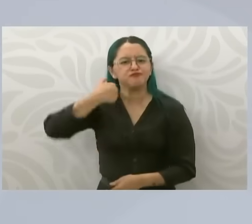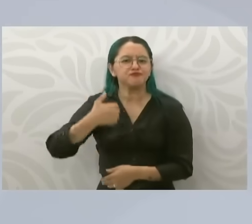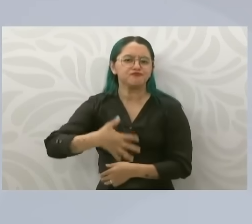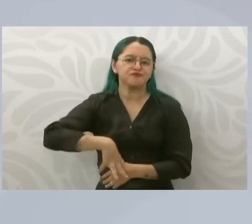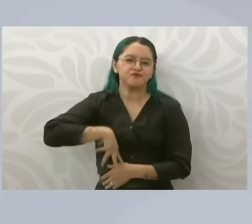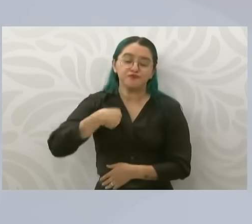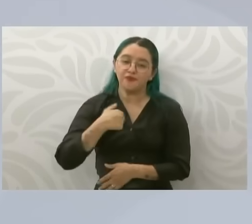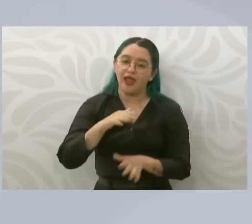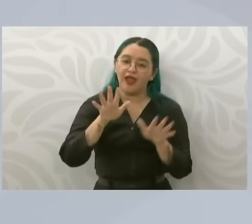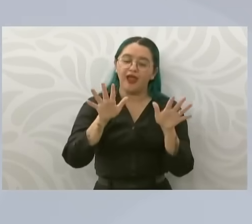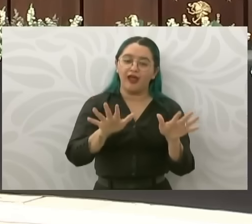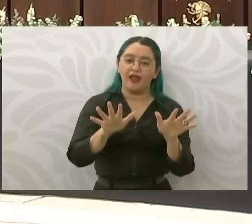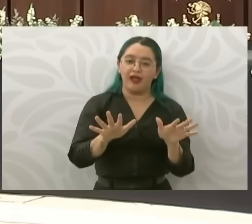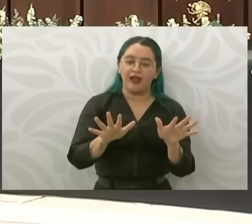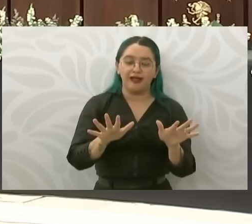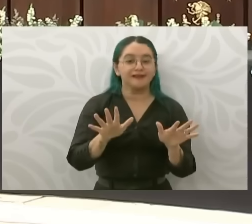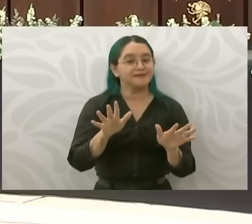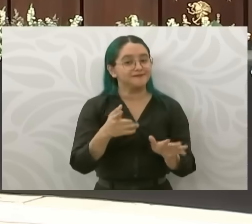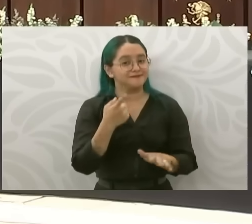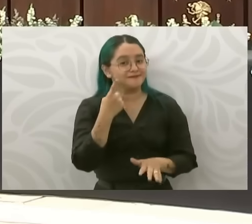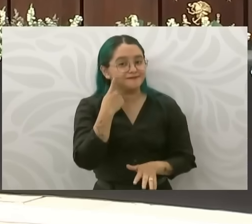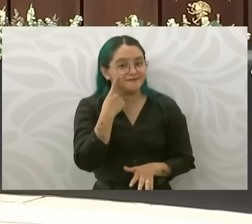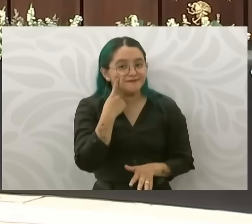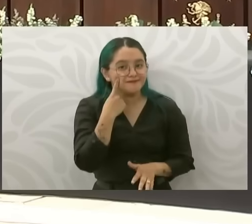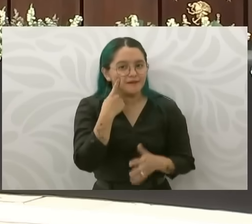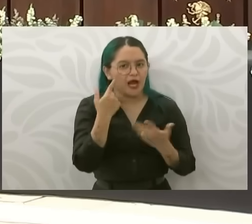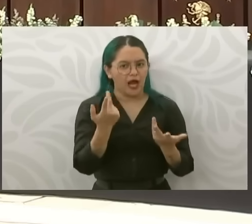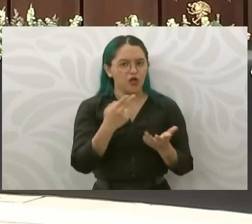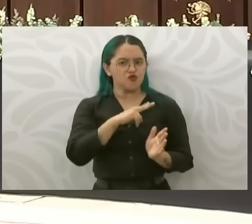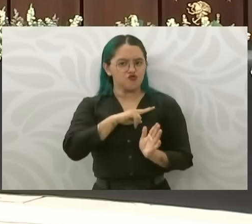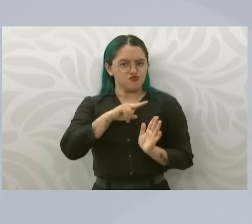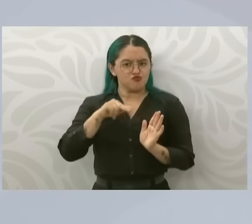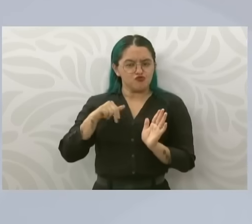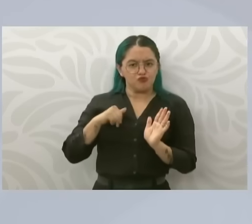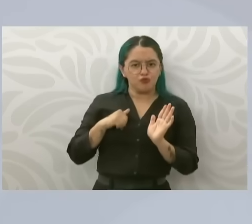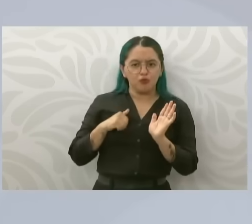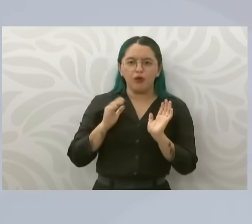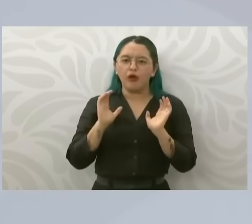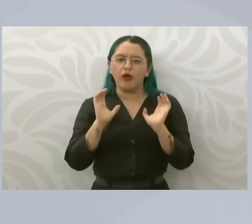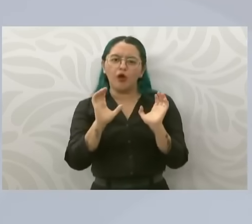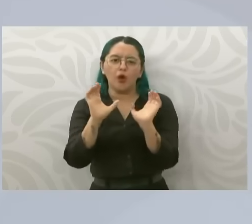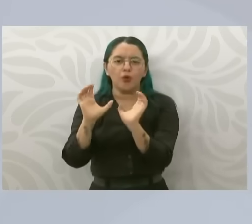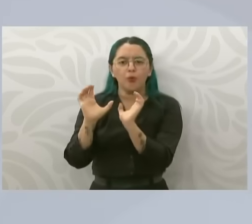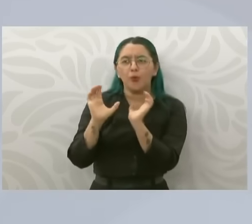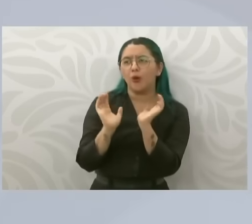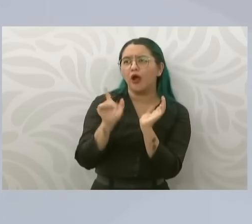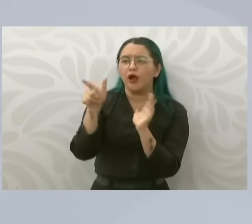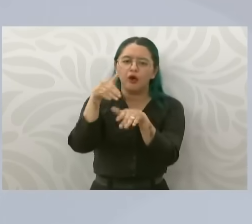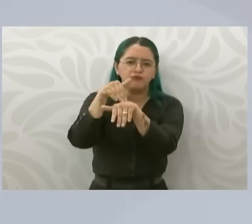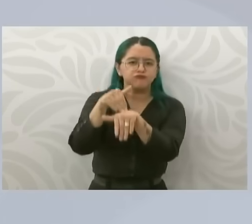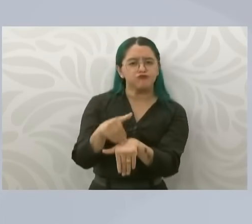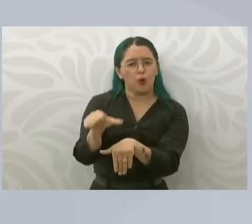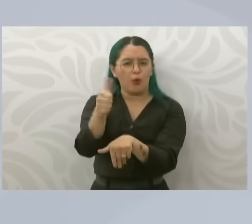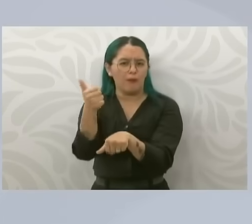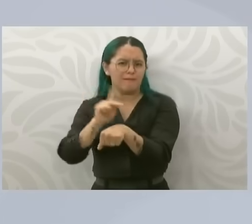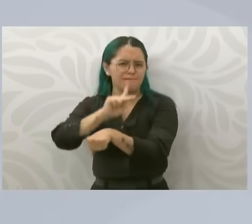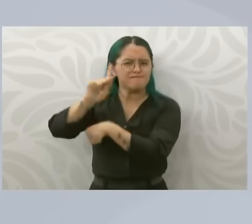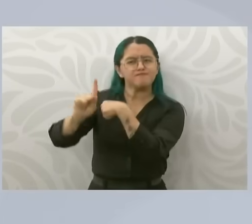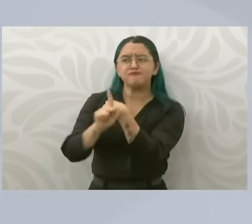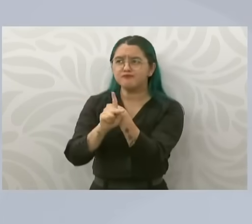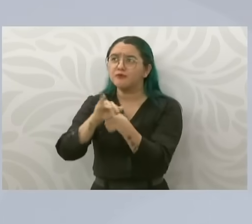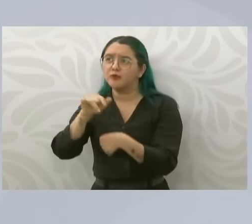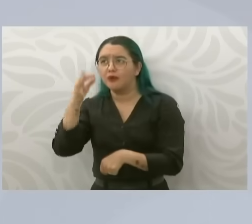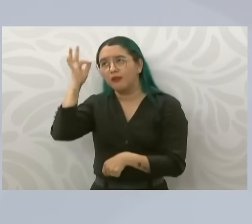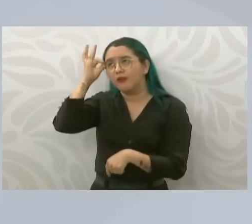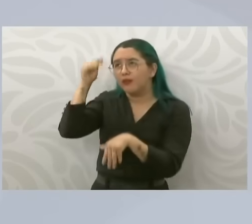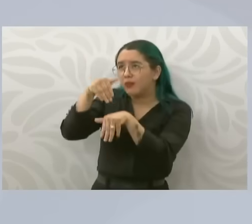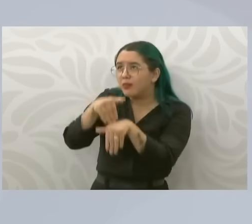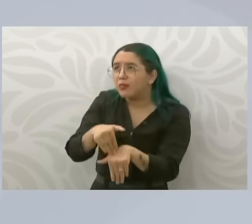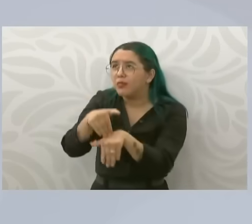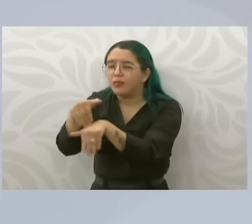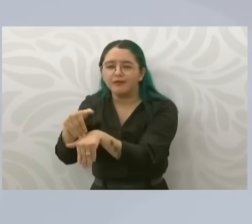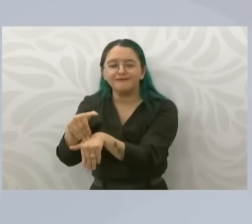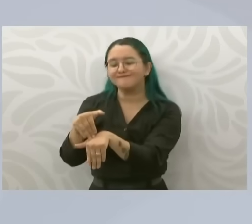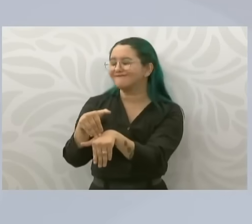decirlo no somos protectorado ni colonia de ningún país extranjero somos un país libre